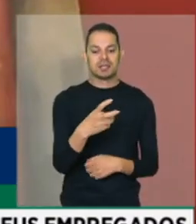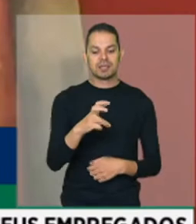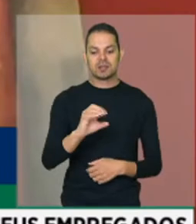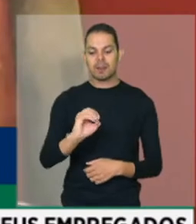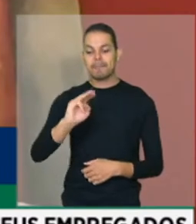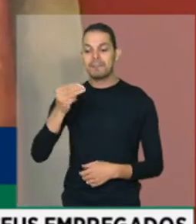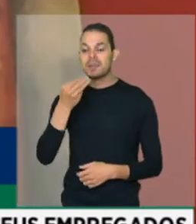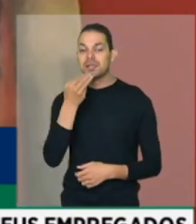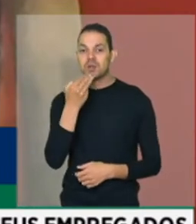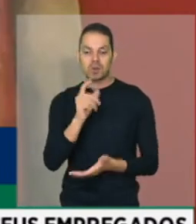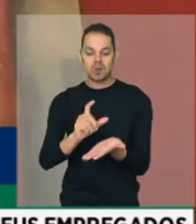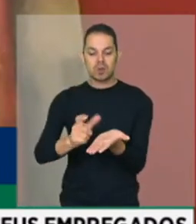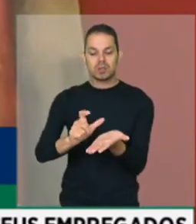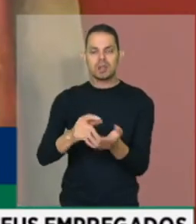VACINAS. POR QUE AUTORIZARAM A COMPRA DE VACINA NÃO